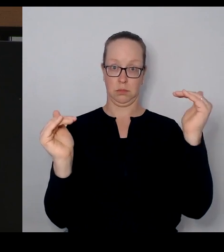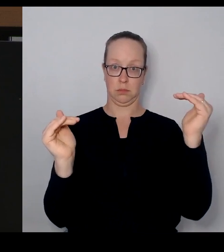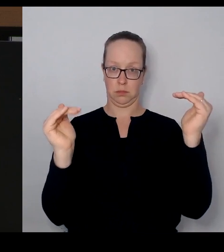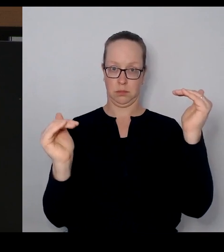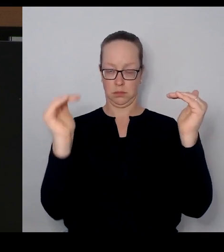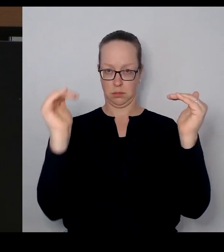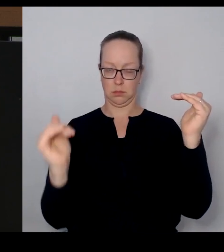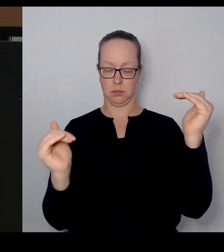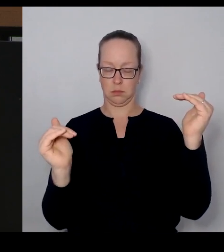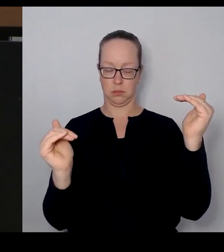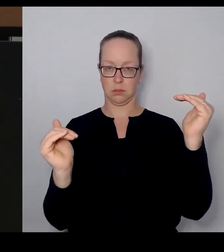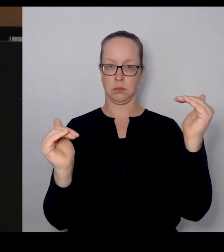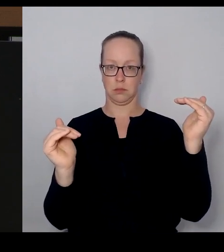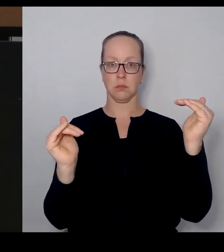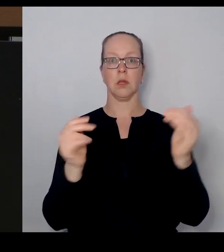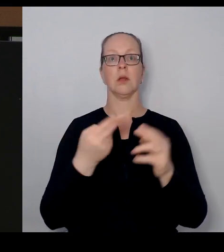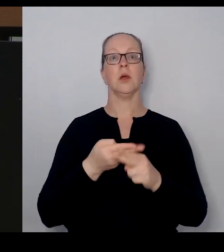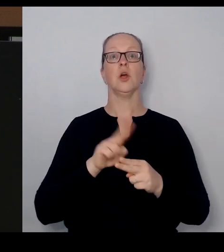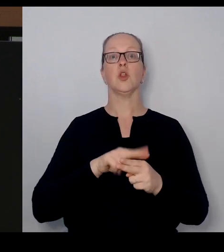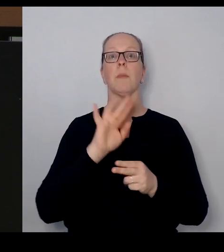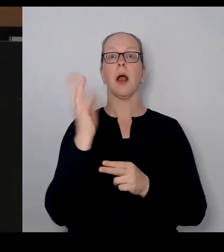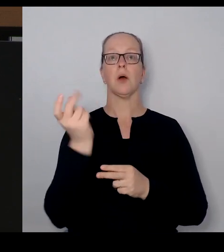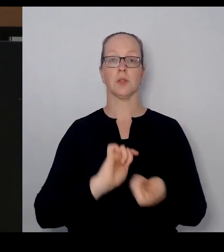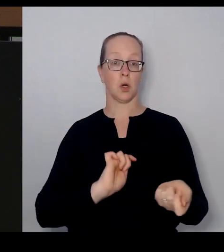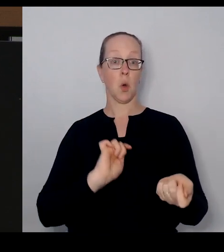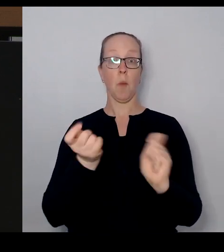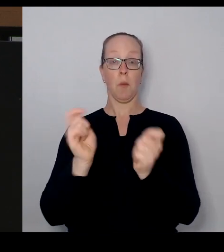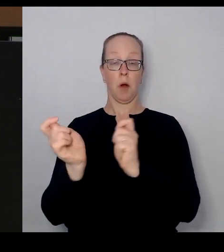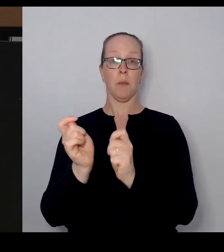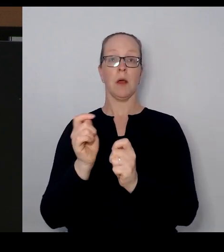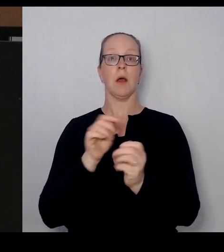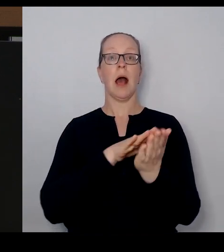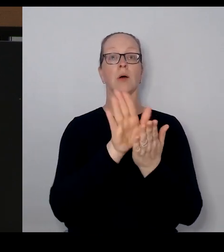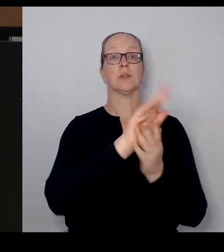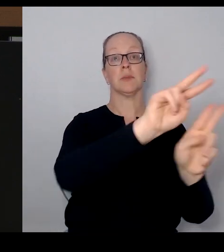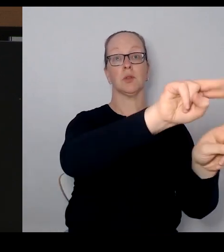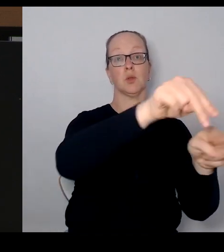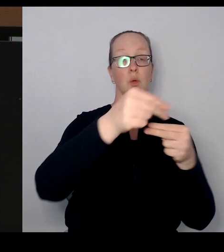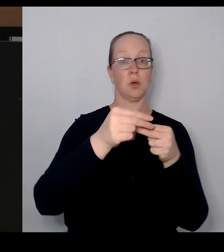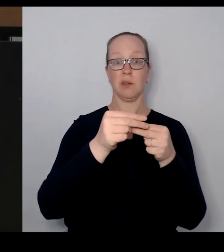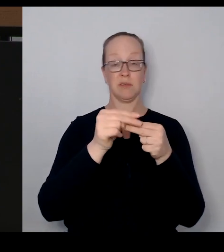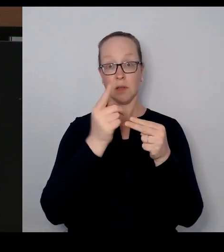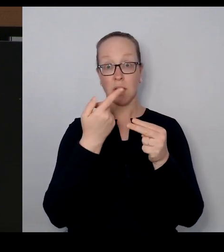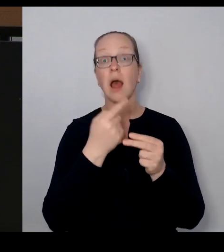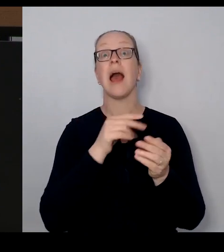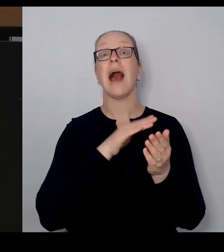sie noch einmal drastisch erhöht. Wie ist das möglich ohne entsprechende Einnahmen?